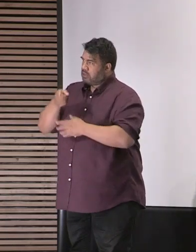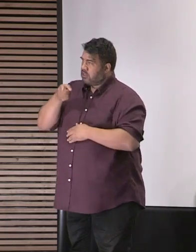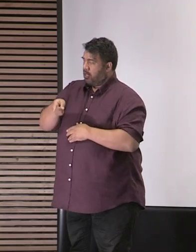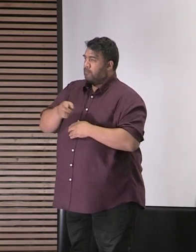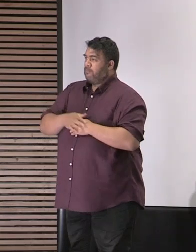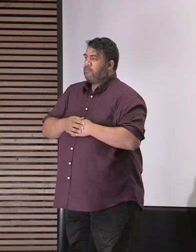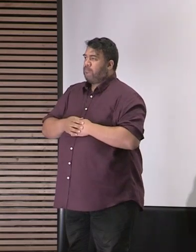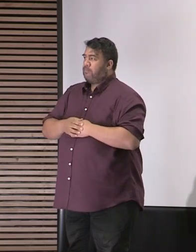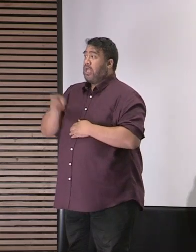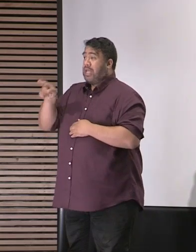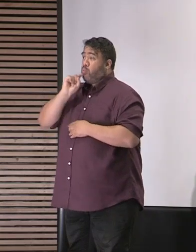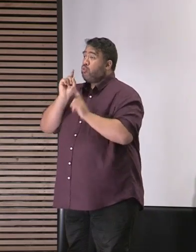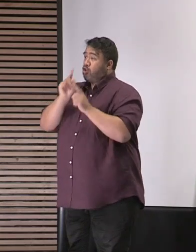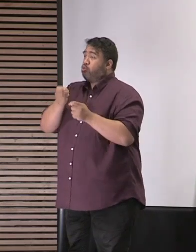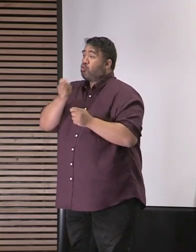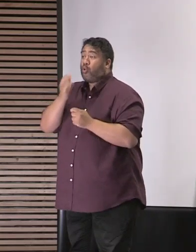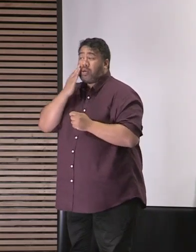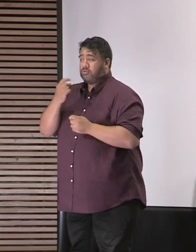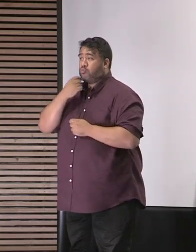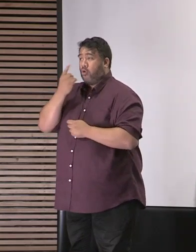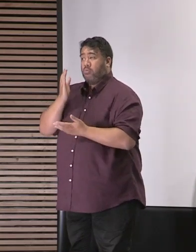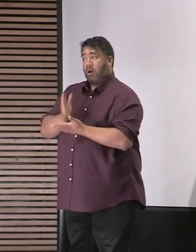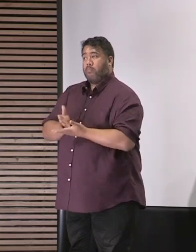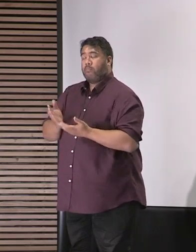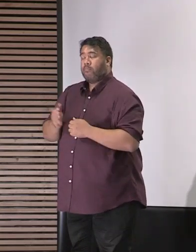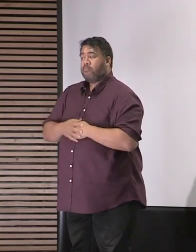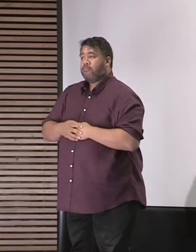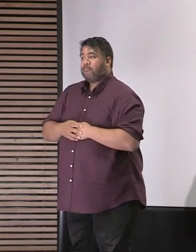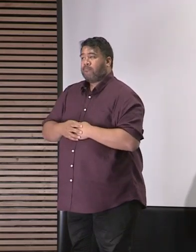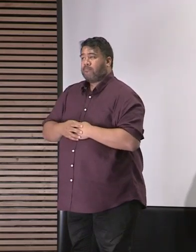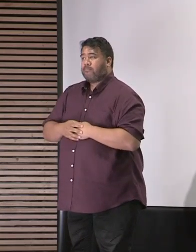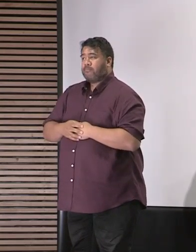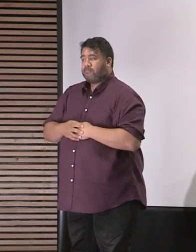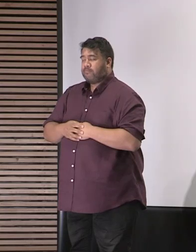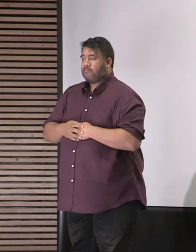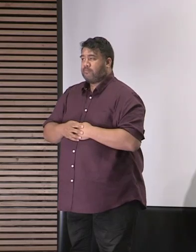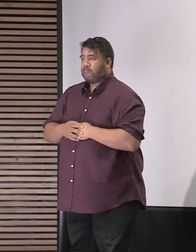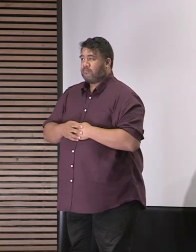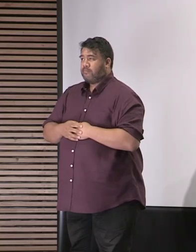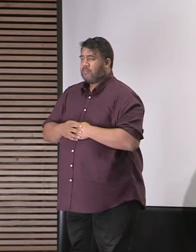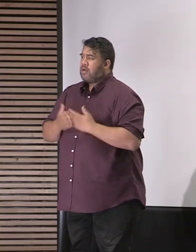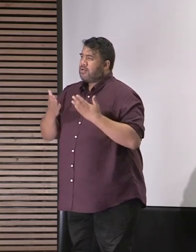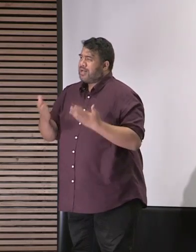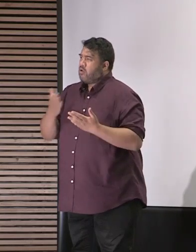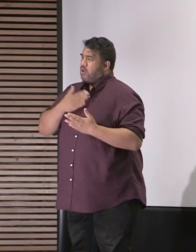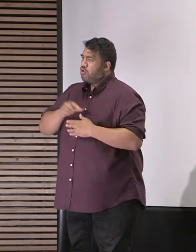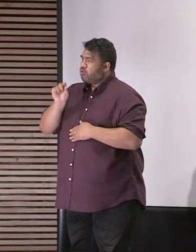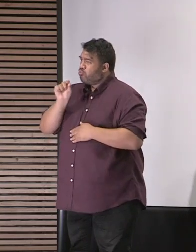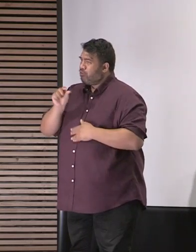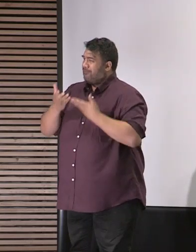cumplimiento ha sido en general sólido, todavía hay algunos a quienes describiría claramente como "idiotas". Un hombre de Christchurch de 38 años arrestado por un hombre después de ser visto en un video tosiendo a personas en un supermercado que incluyo en esa